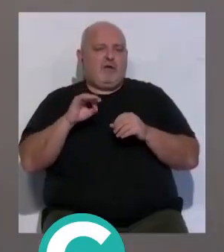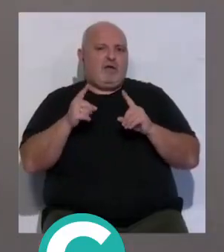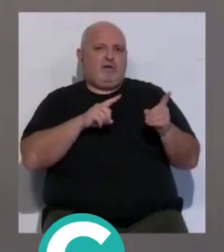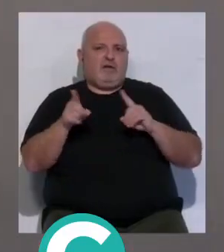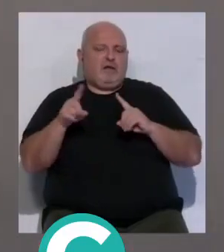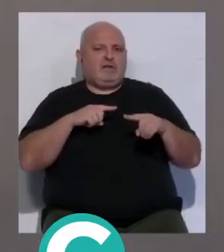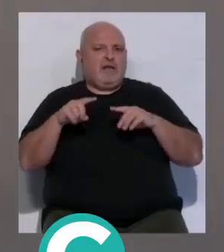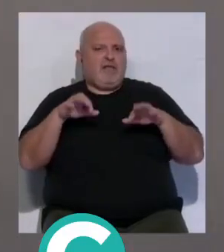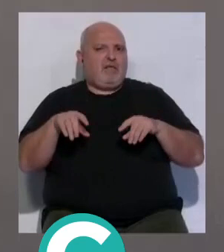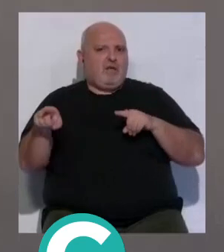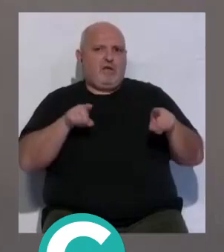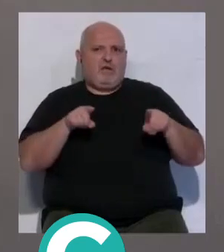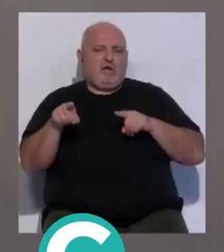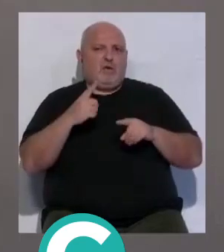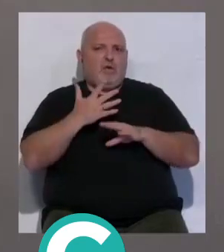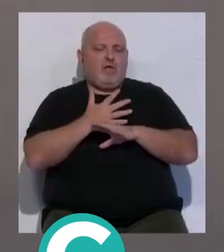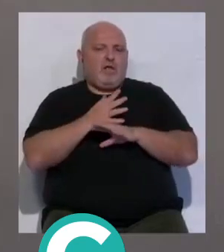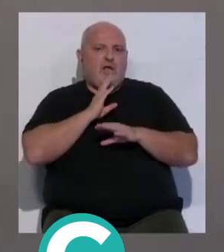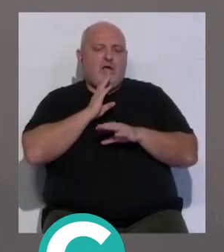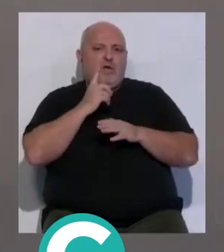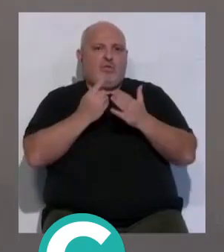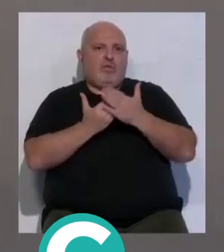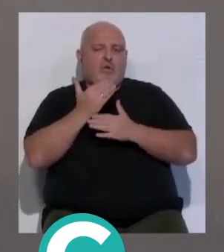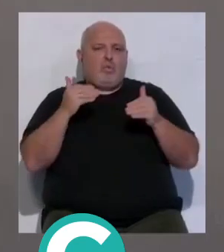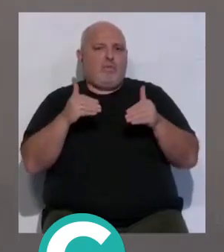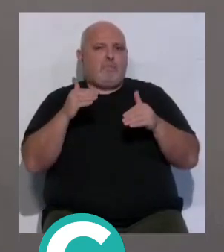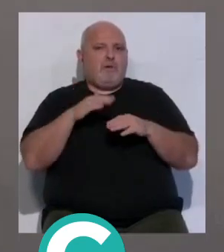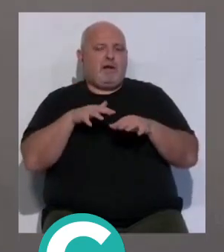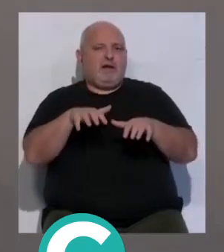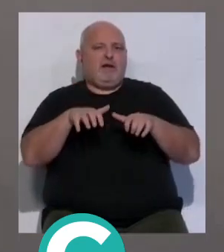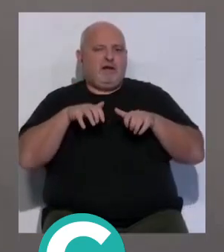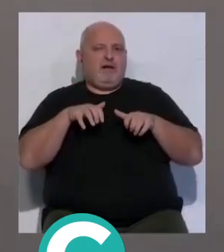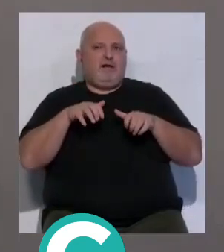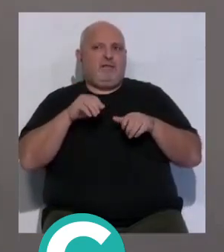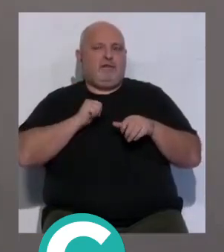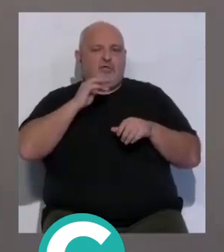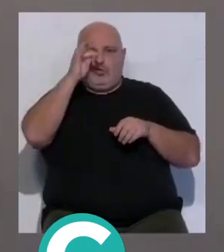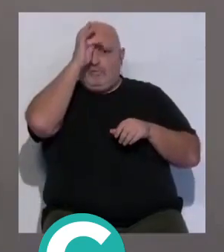cuando mandan un jugador un día jueves para rueda de prensa el domingo suele estar en el banquillo